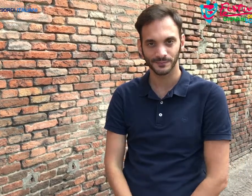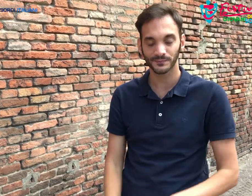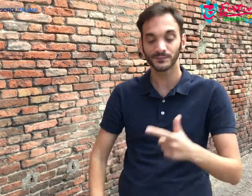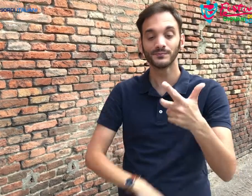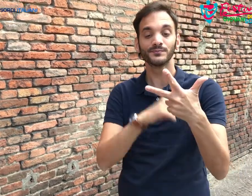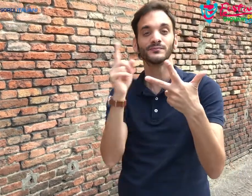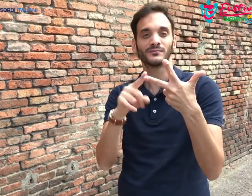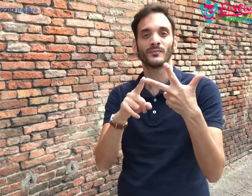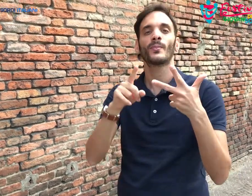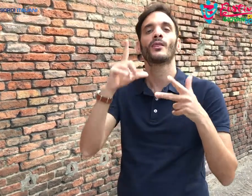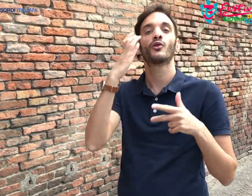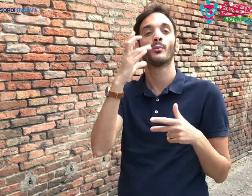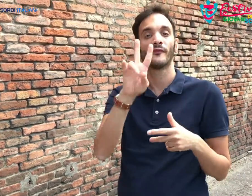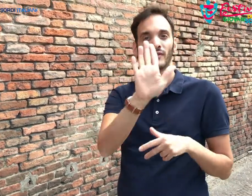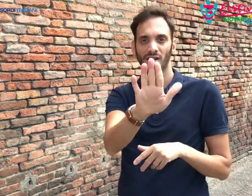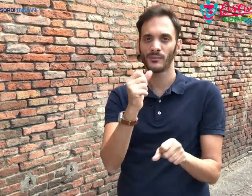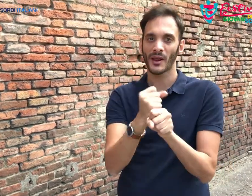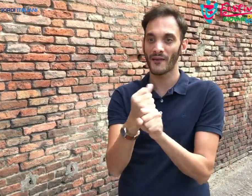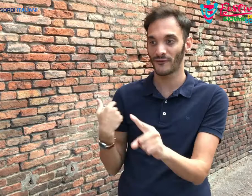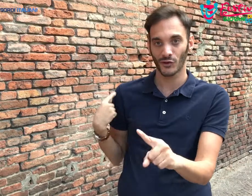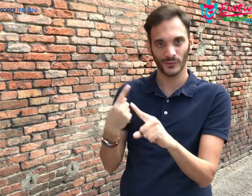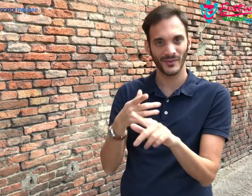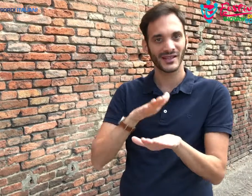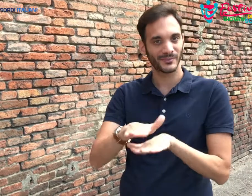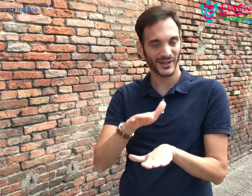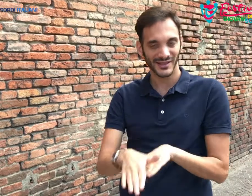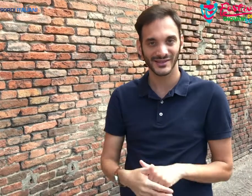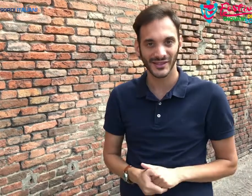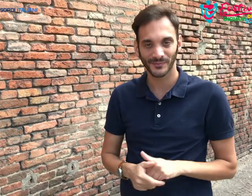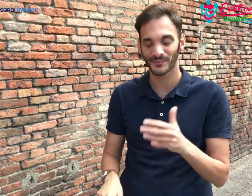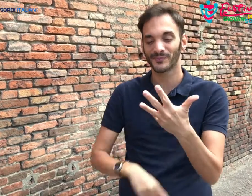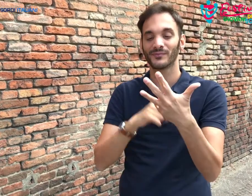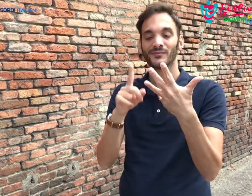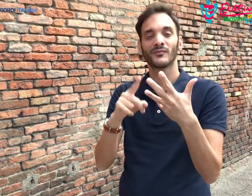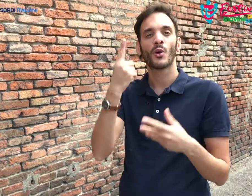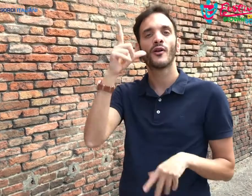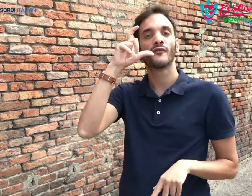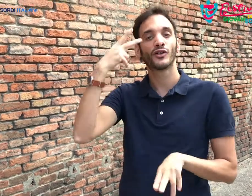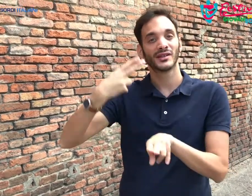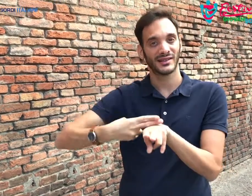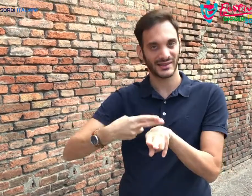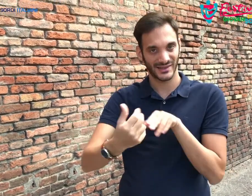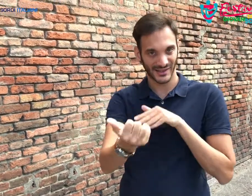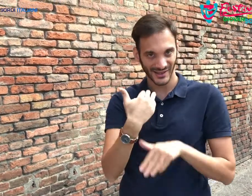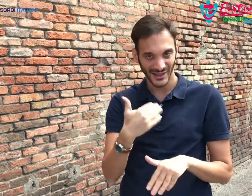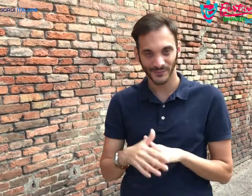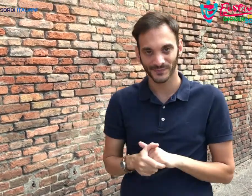3. inviare il vostro CV comprendente le vostre esperienze lavorative. 4. Inviarci una fototessera